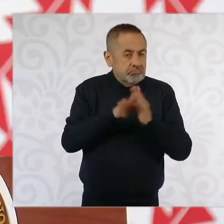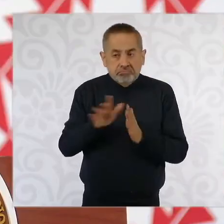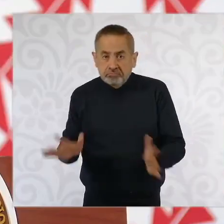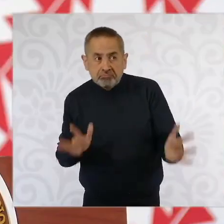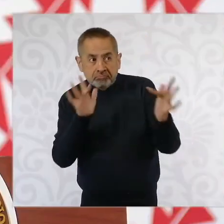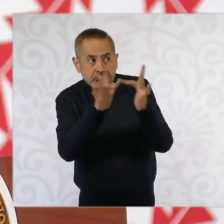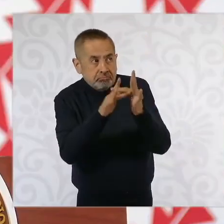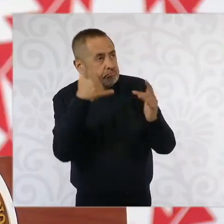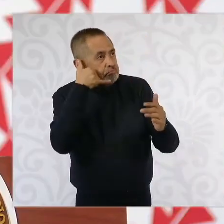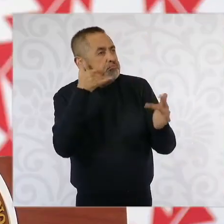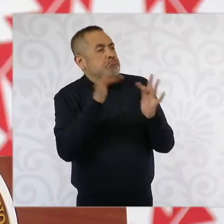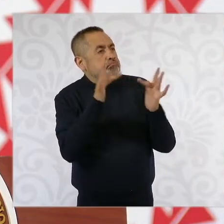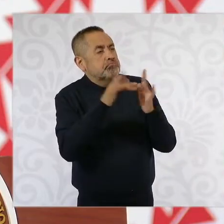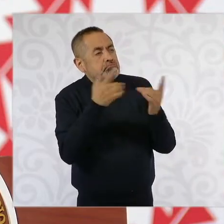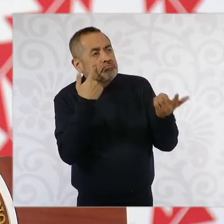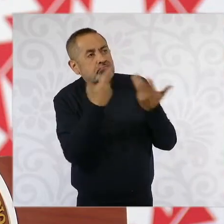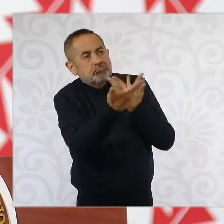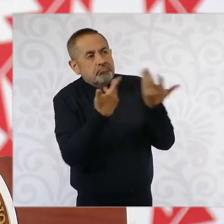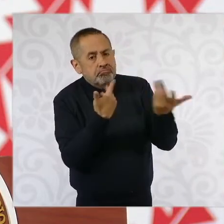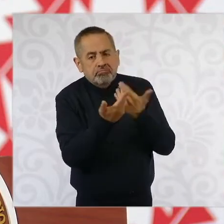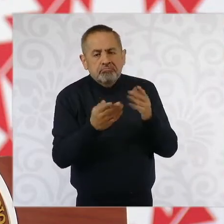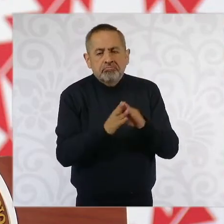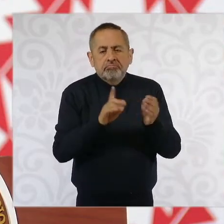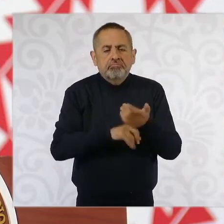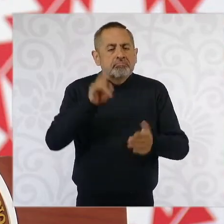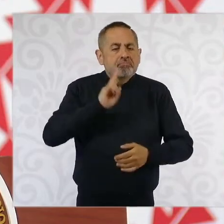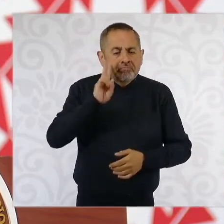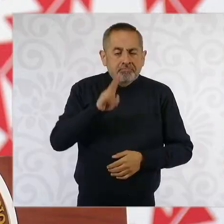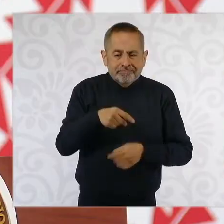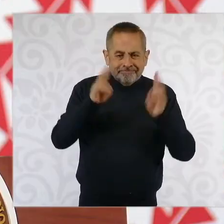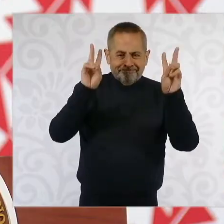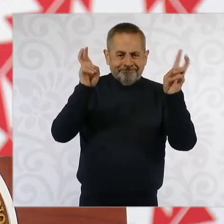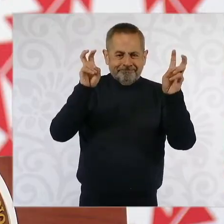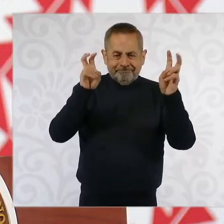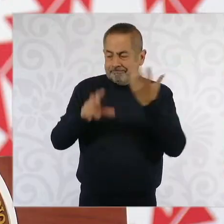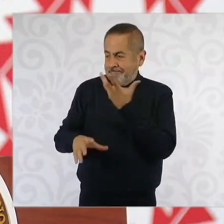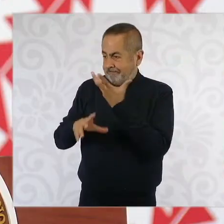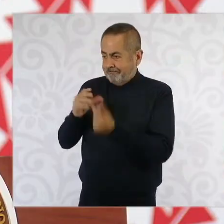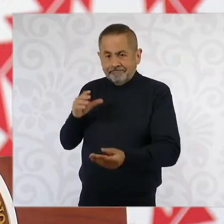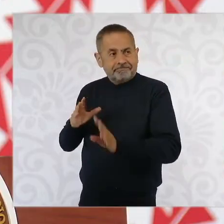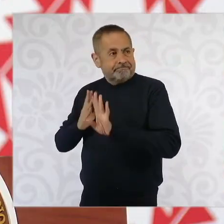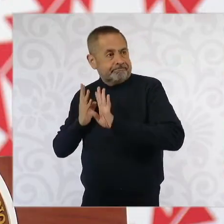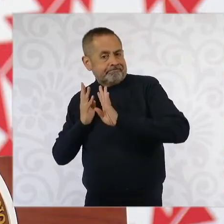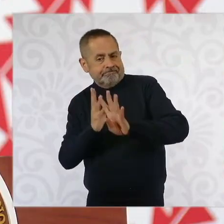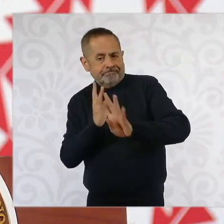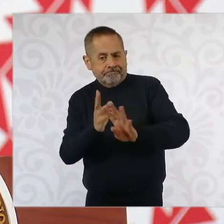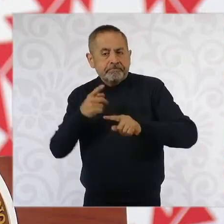comunicación que en los temas de migración Pues también a través de quien defina el presidente